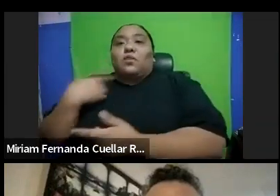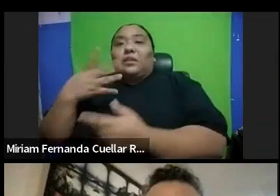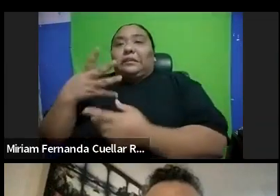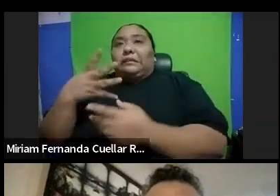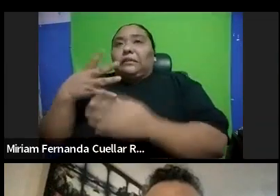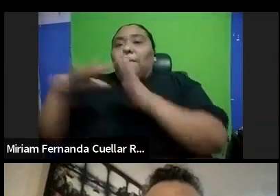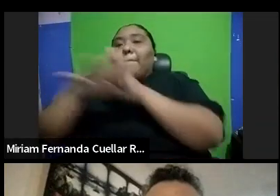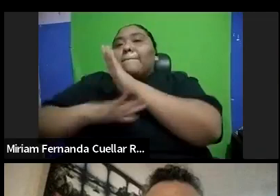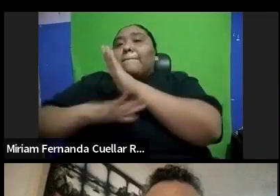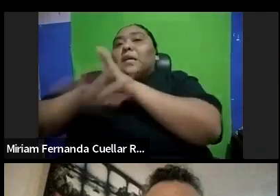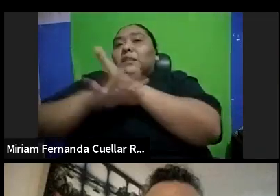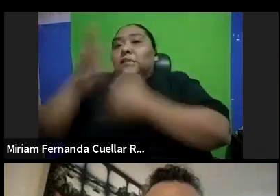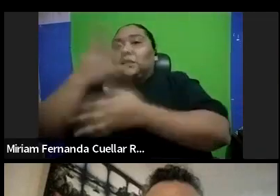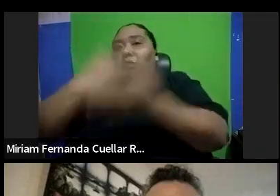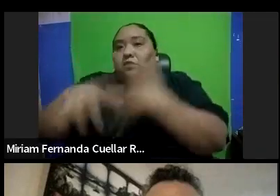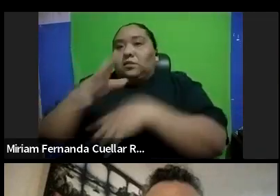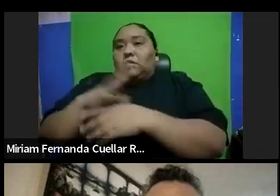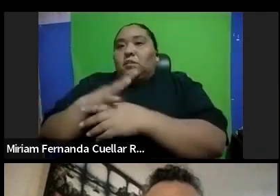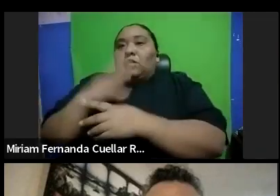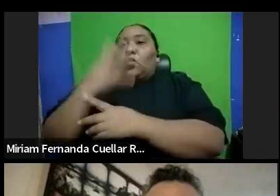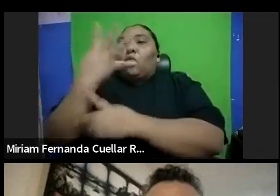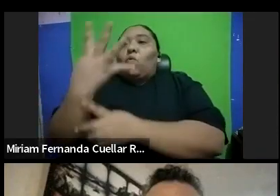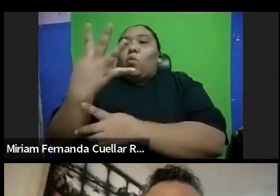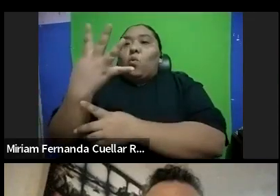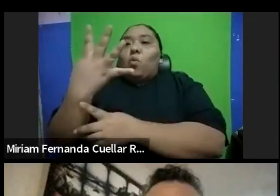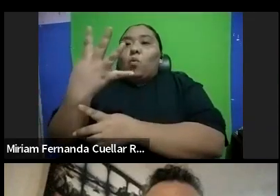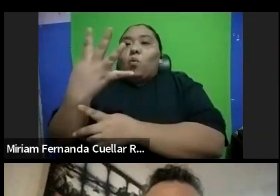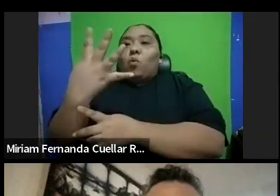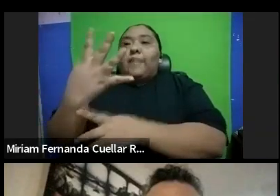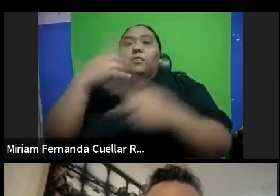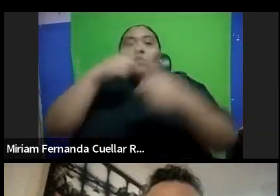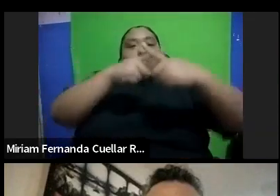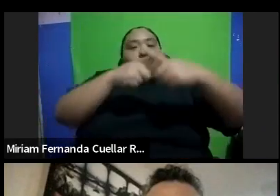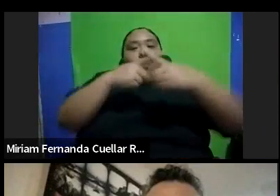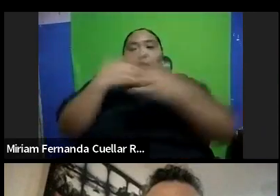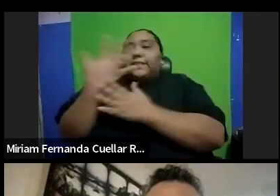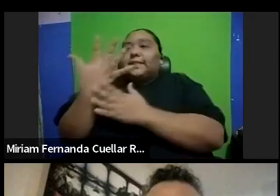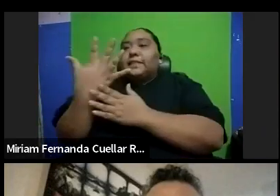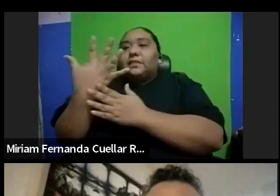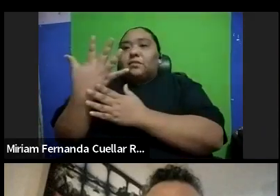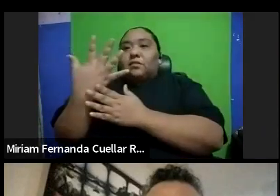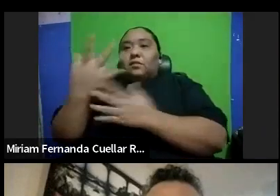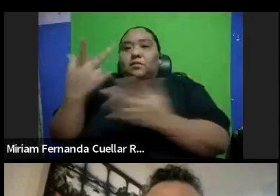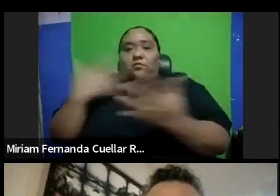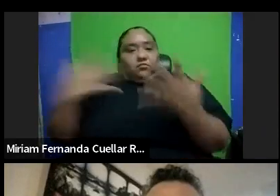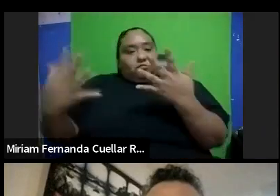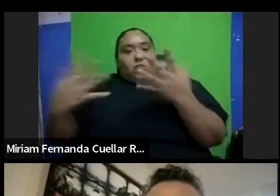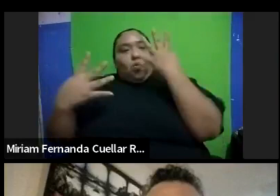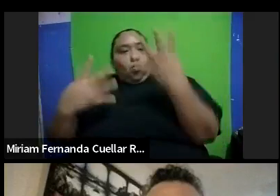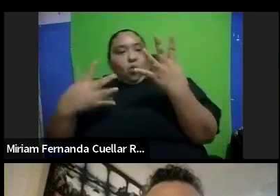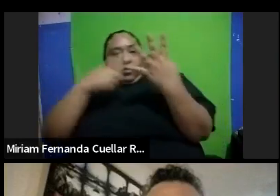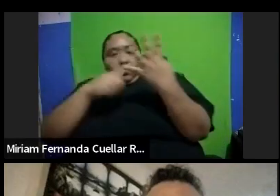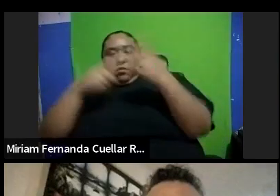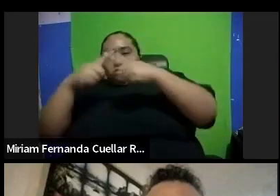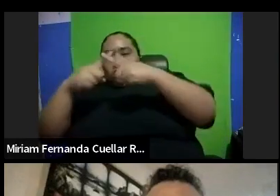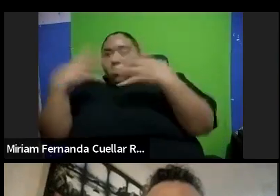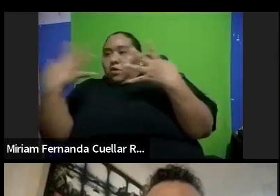el chico sordo con el que estoy trabajando tiene un nivel de de señas más básico, entonces yo digo 4 Por 5 y y sigo teniendo y sigo teniendo aquí como como